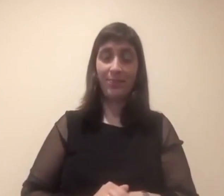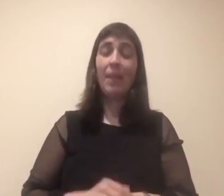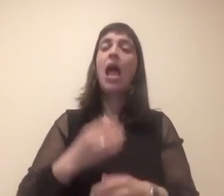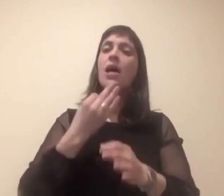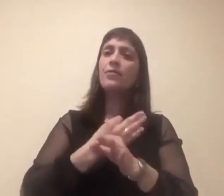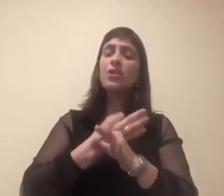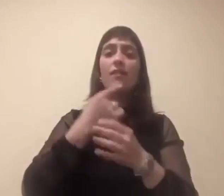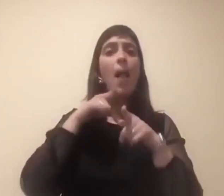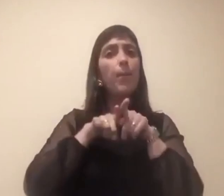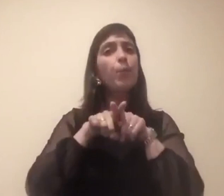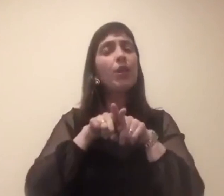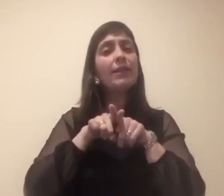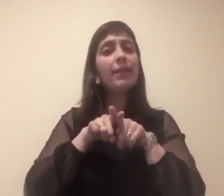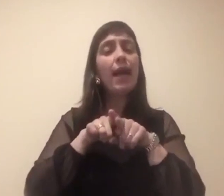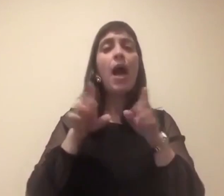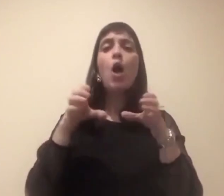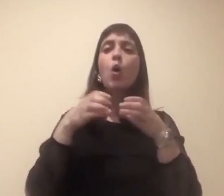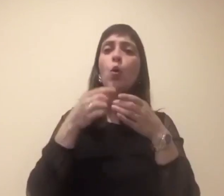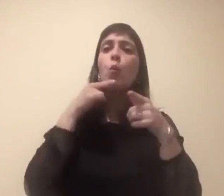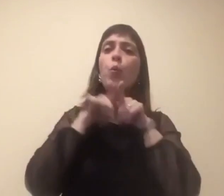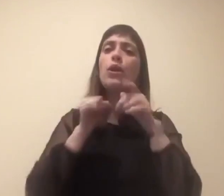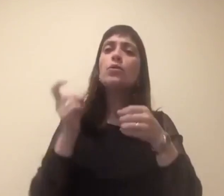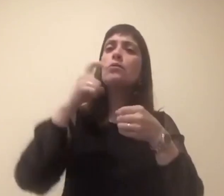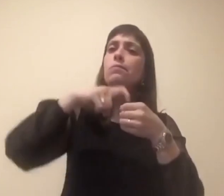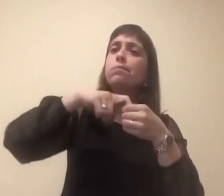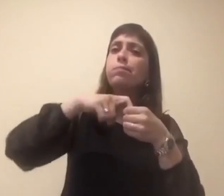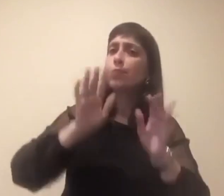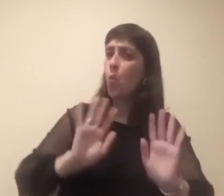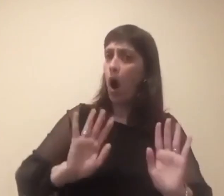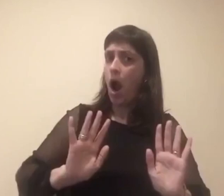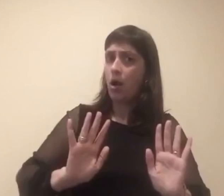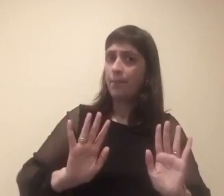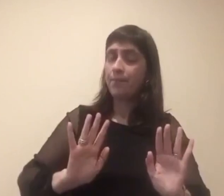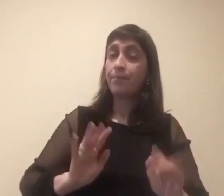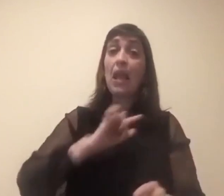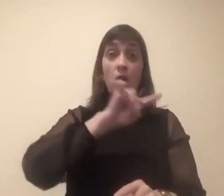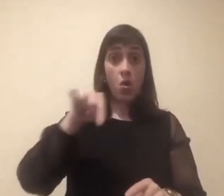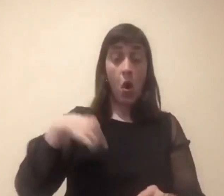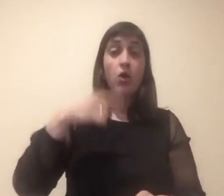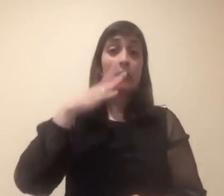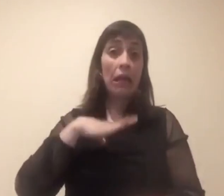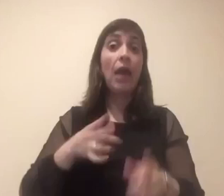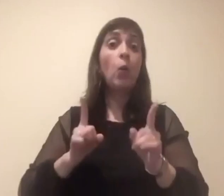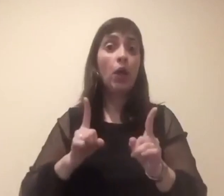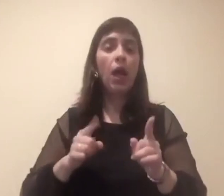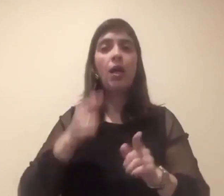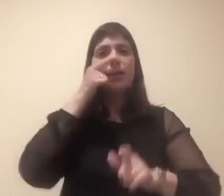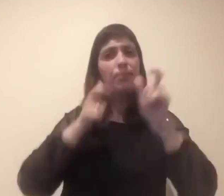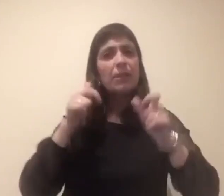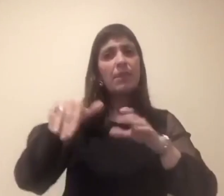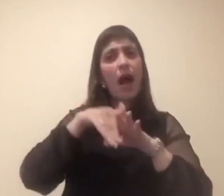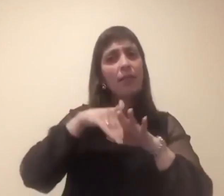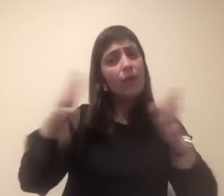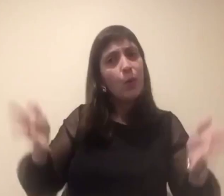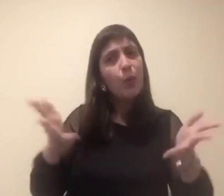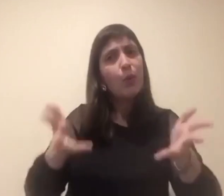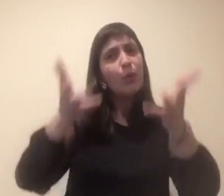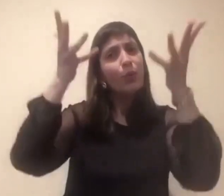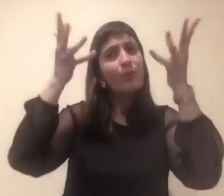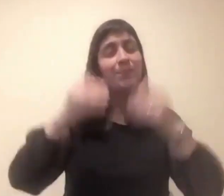O Política é apartidário, promove cidadania activa e participativa.